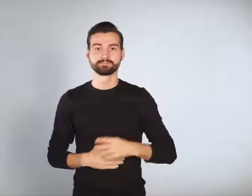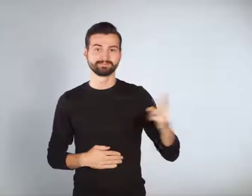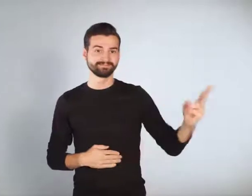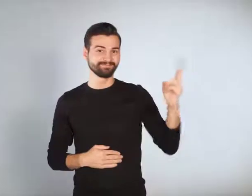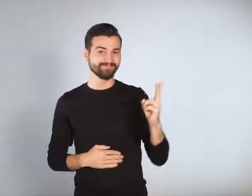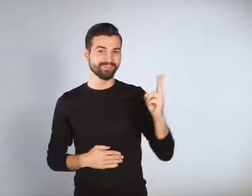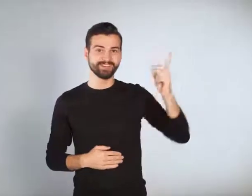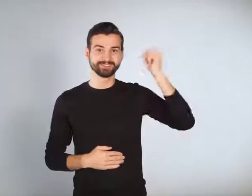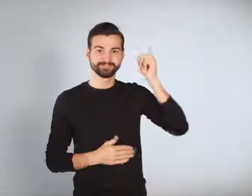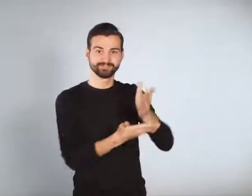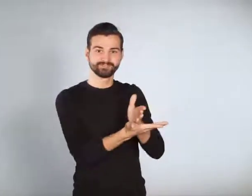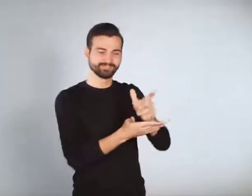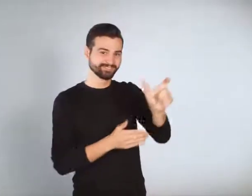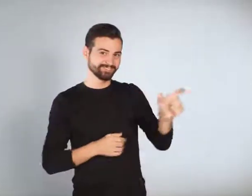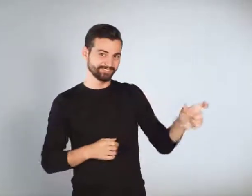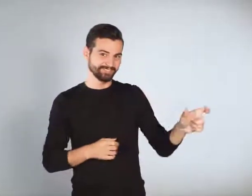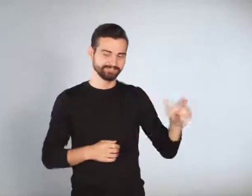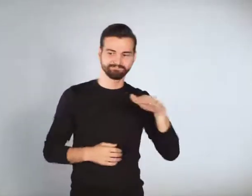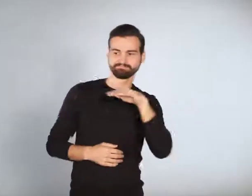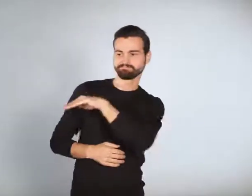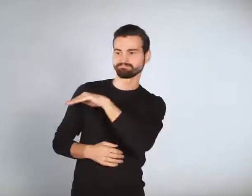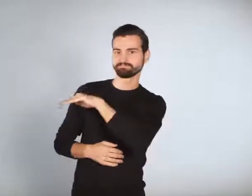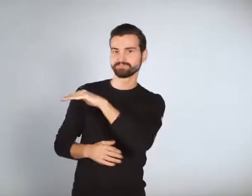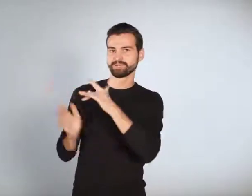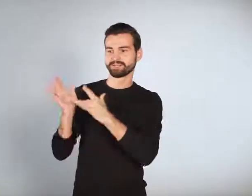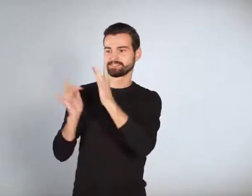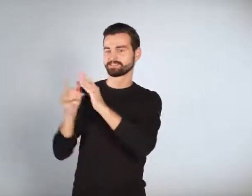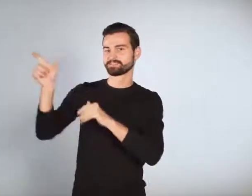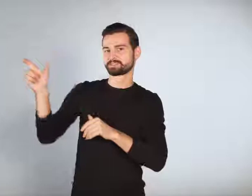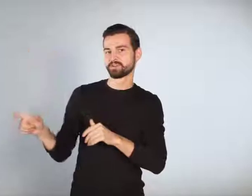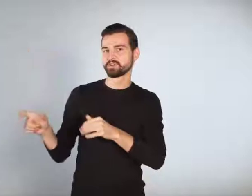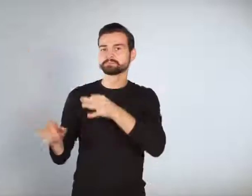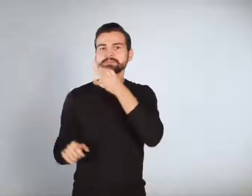Суровые служители старой веры ставят Христа перед выбором.